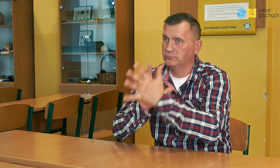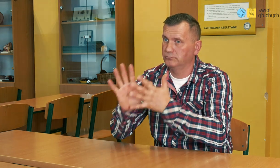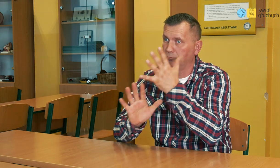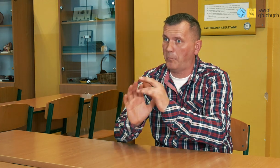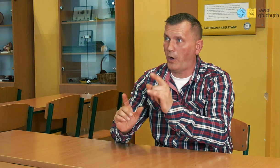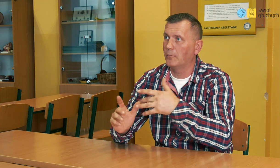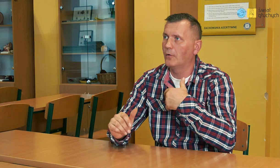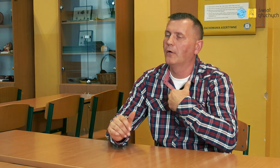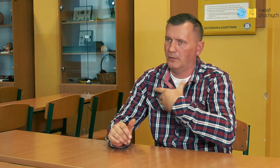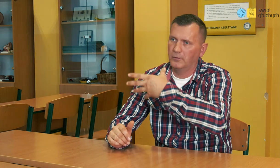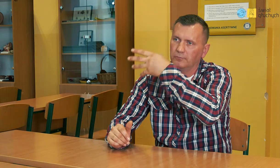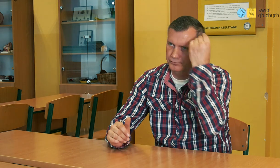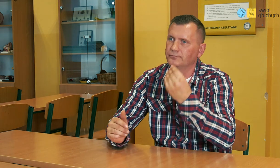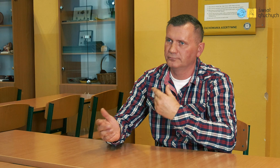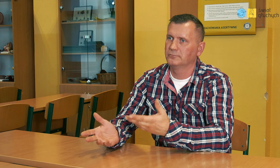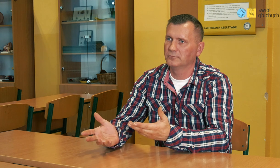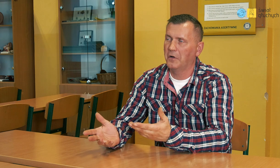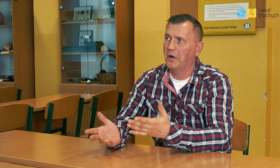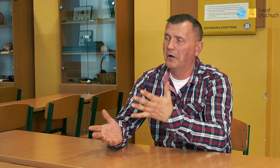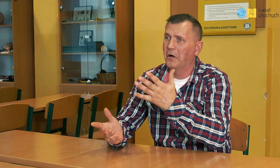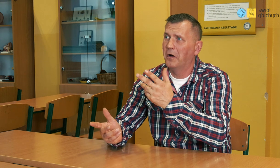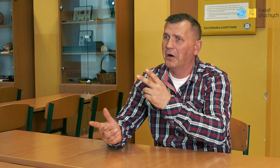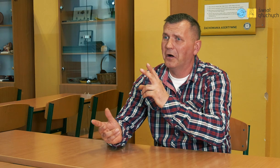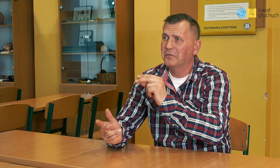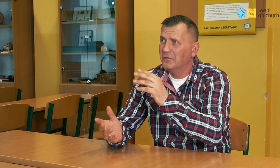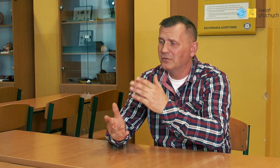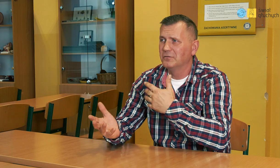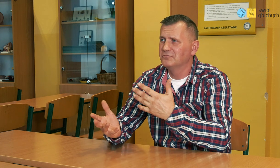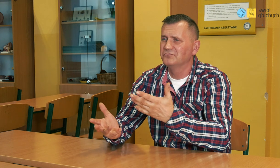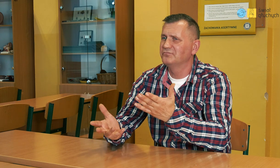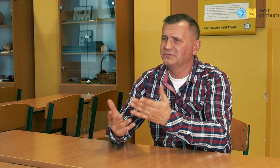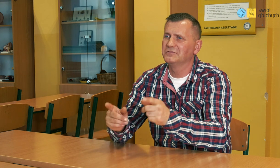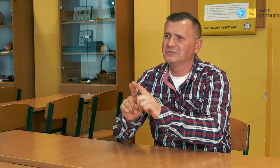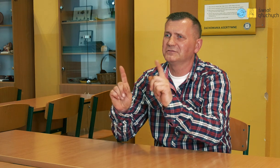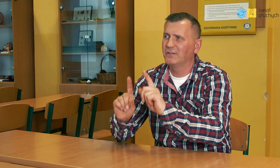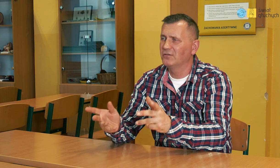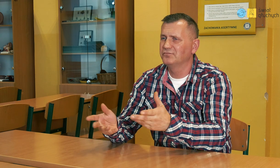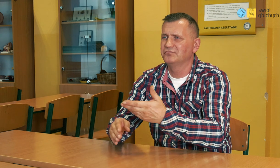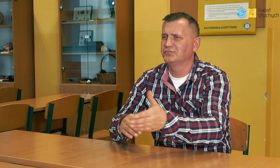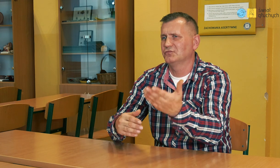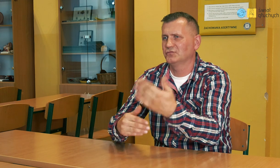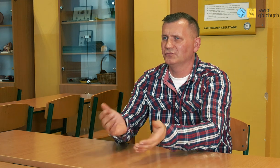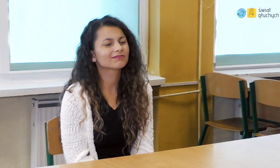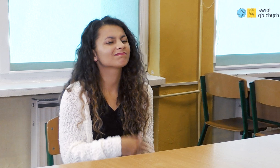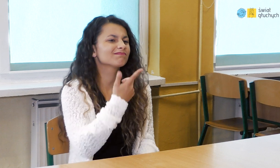Gdyby do mnie migali to chętnie bym się nauczył. W szkole zawodowej było tak samo. Później skończyłem już szkołę.